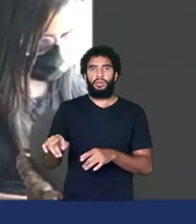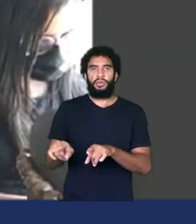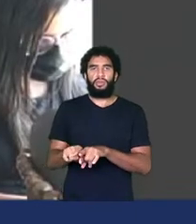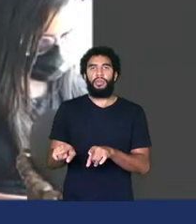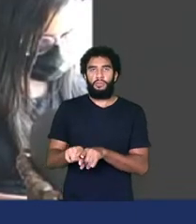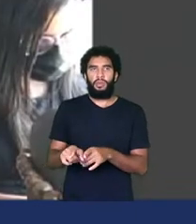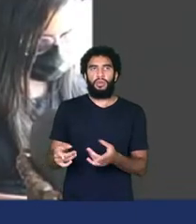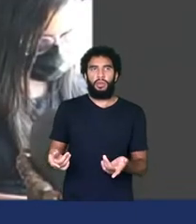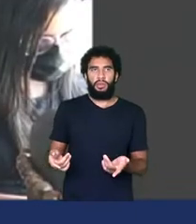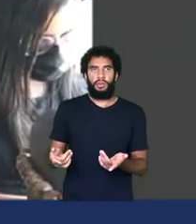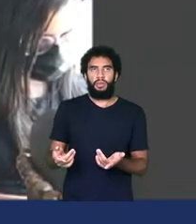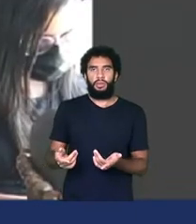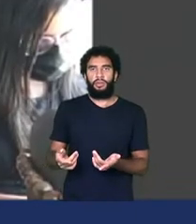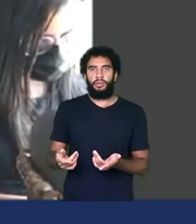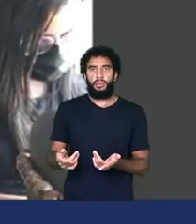PAGAMENTO DOS LEITOS. INCLUSIVE JÁ ANUNCIARAM QUE